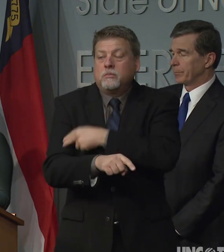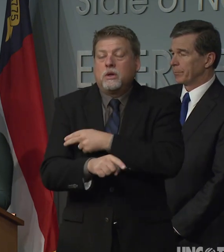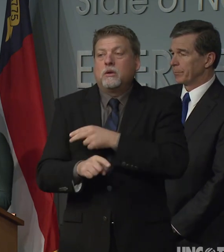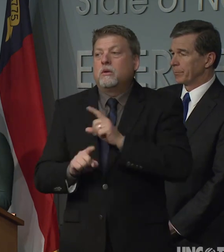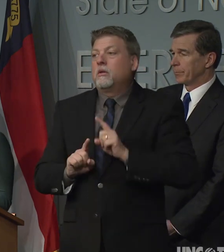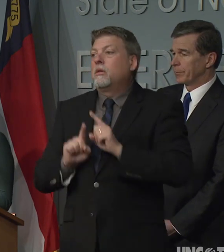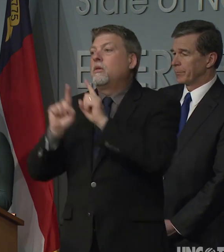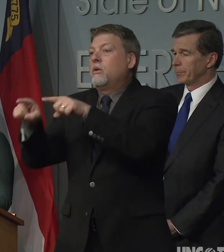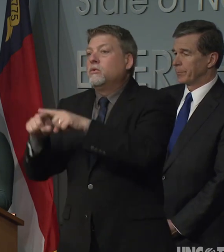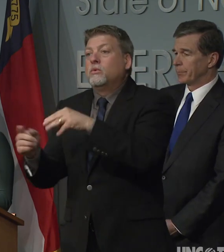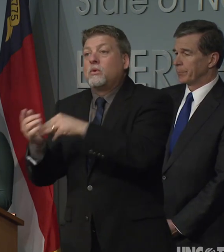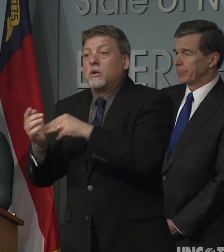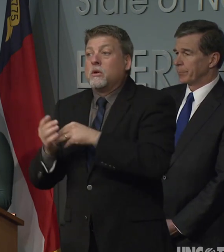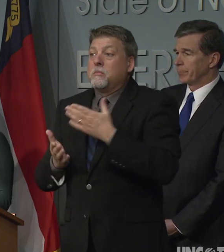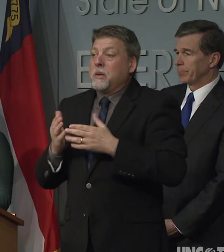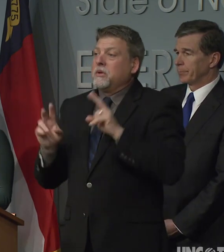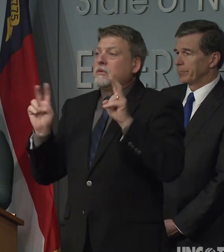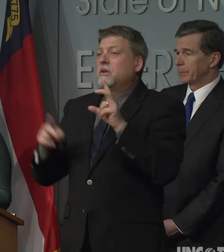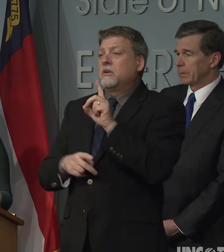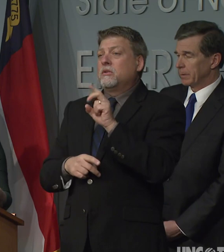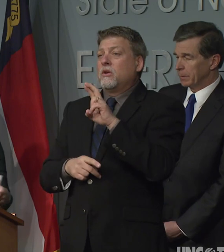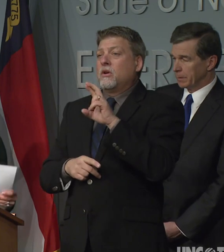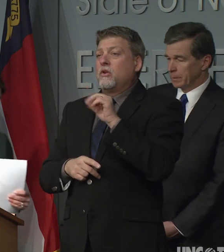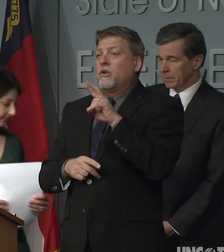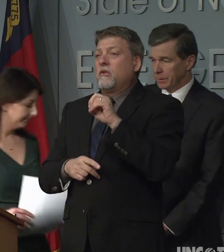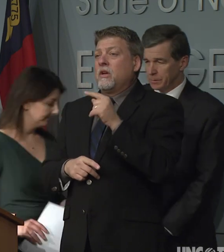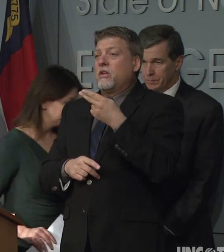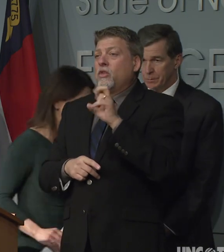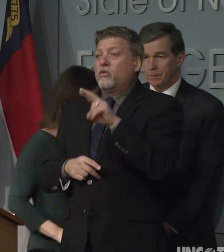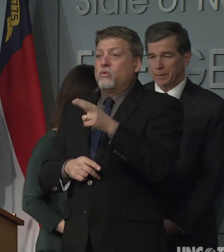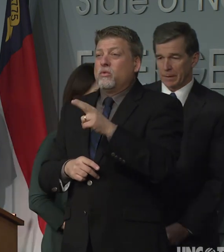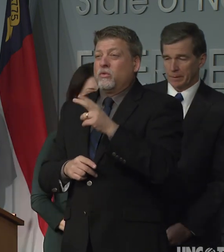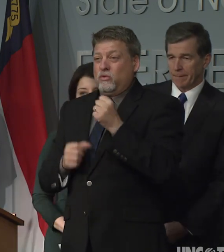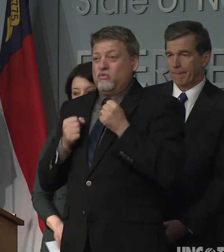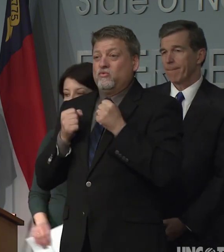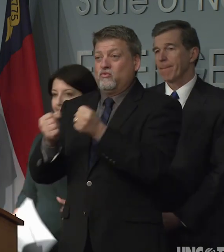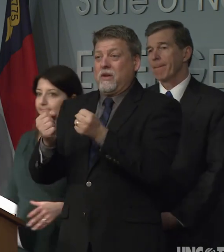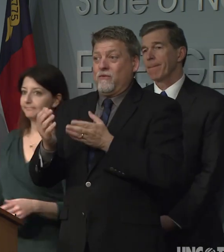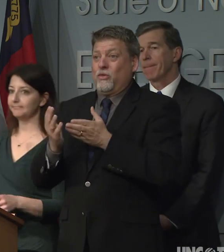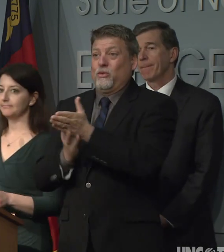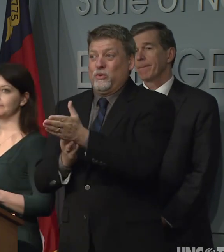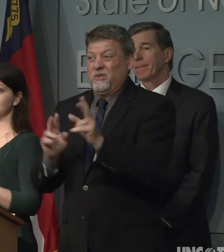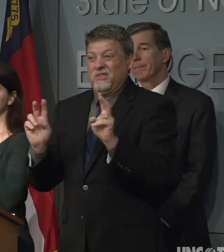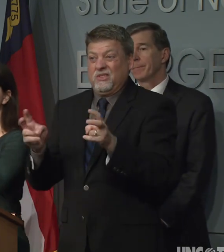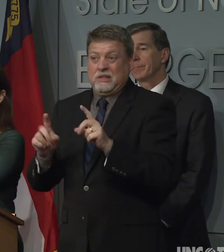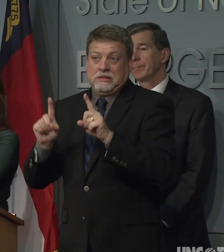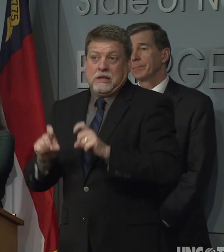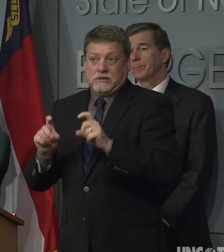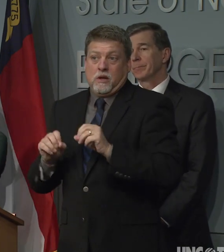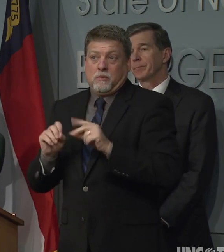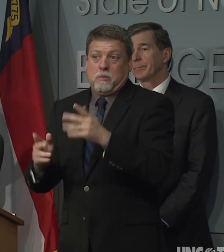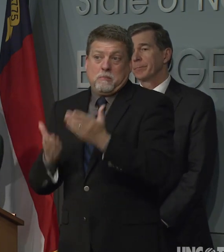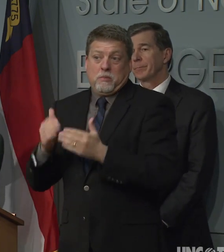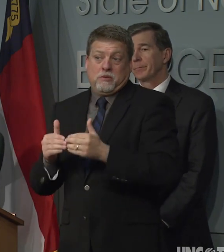información y que también para que la gente se haga pruebas desde el auto en unos días le están más más información.